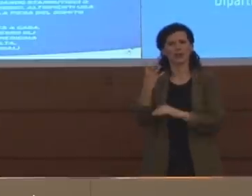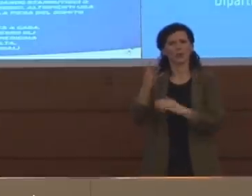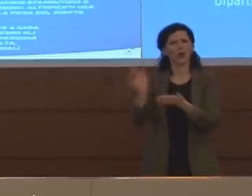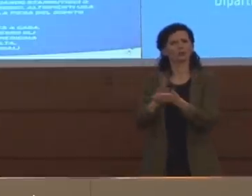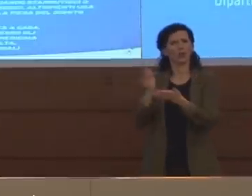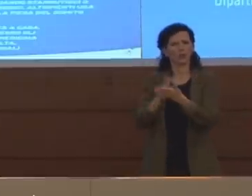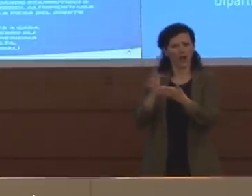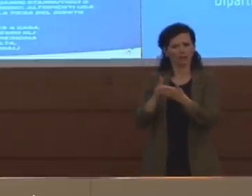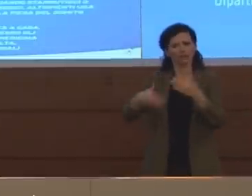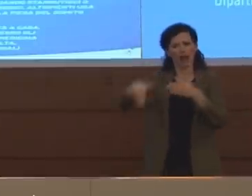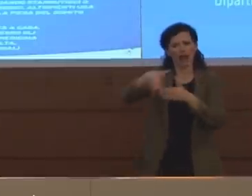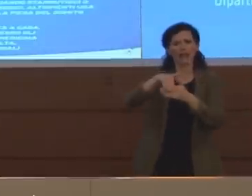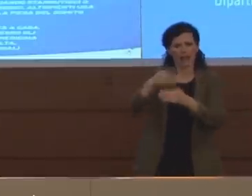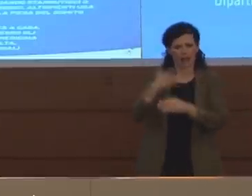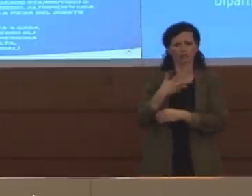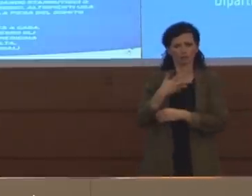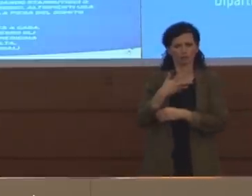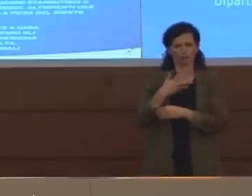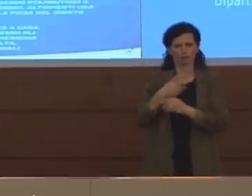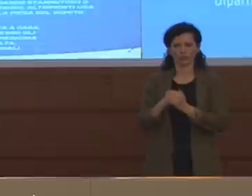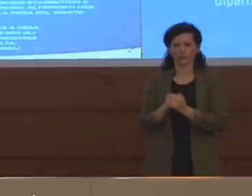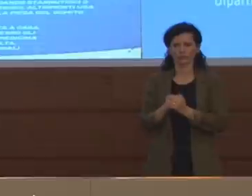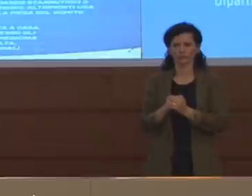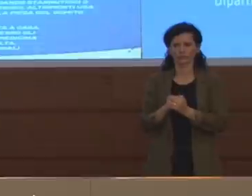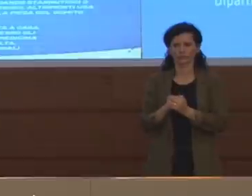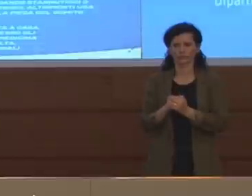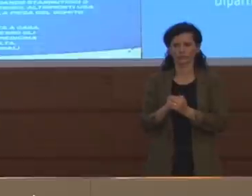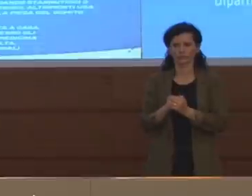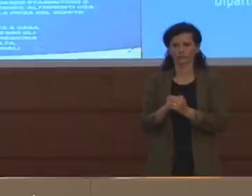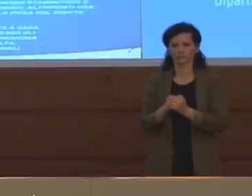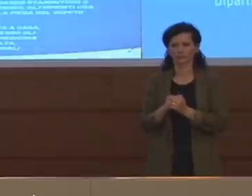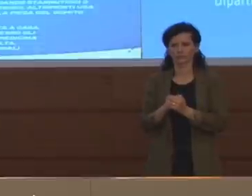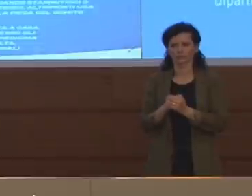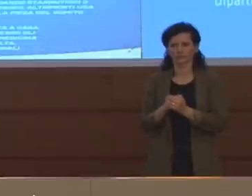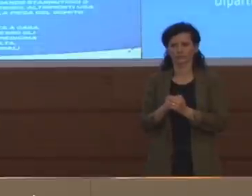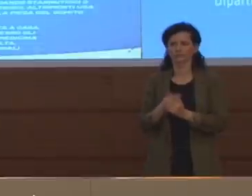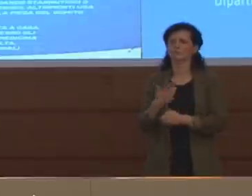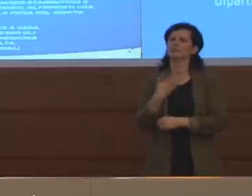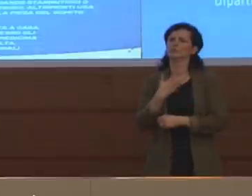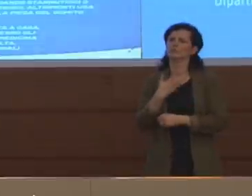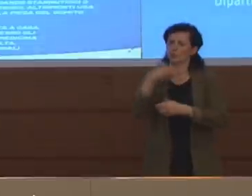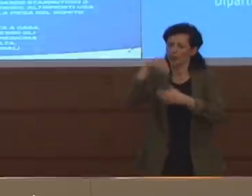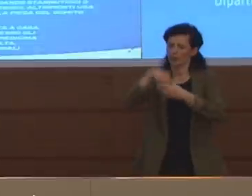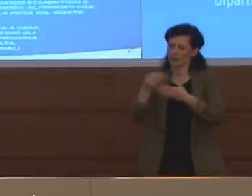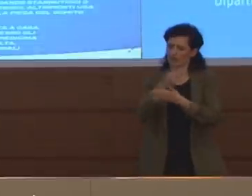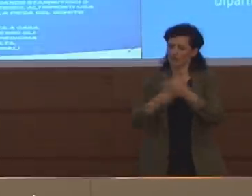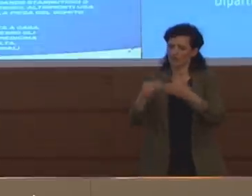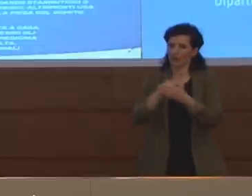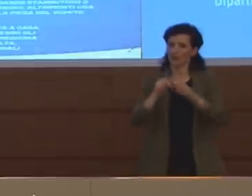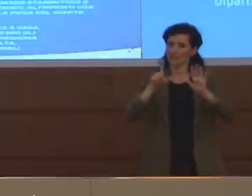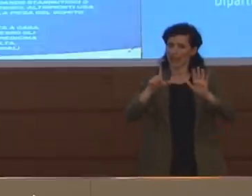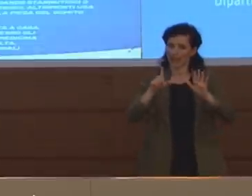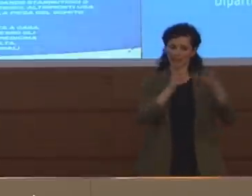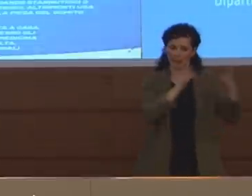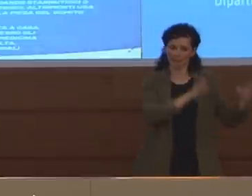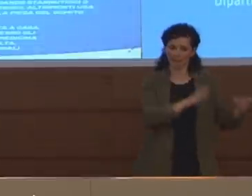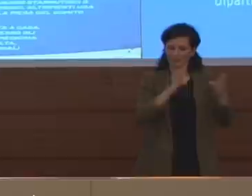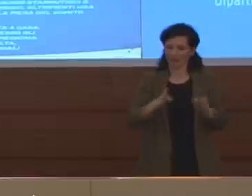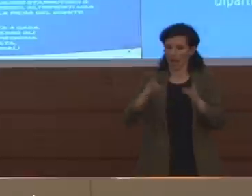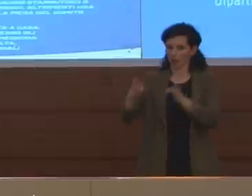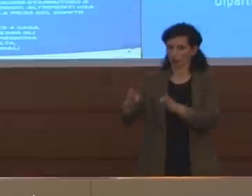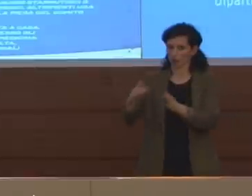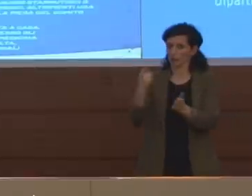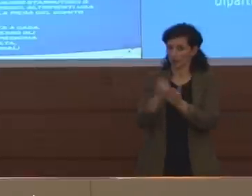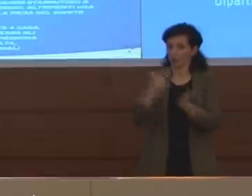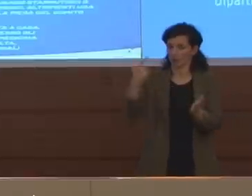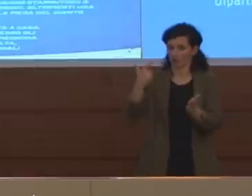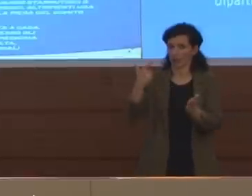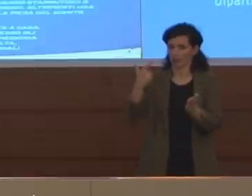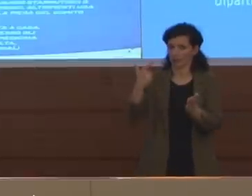Si pone 5 scopi, ci sono 7 passaggi chiave. Adesso l'ho letto così abbastanza bene,